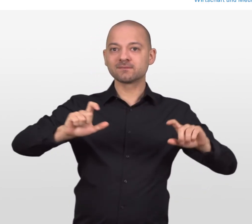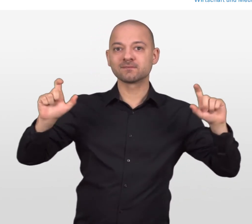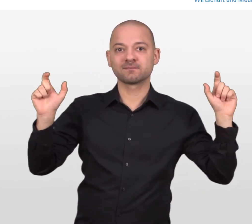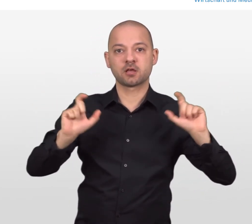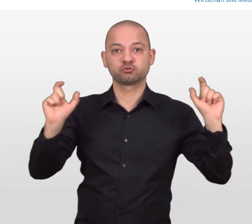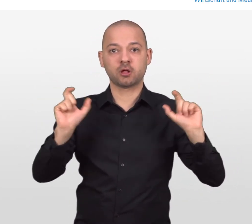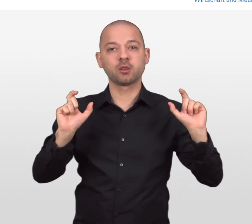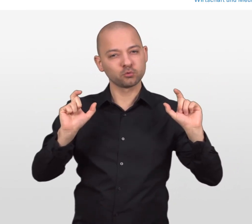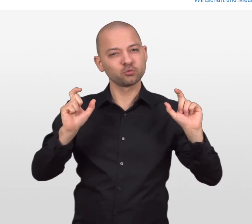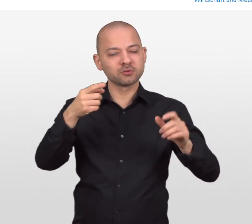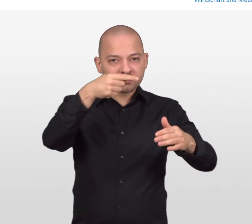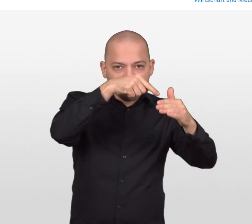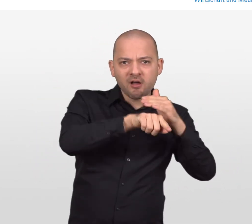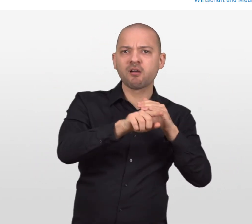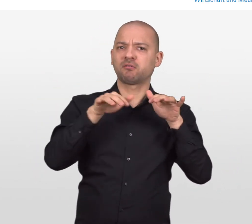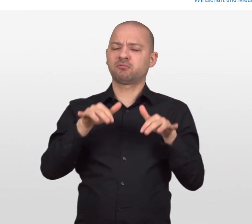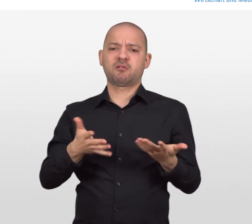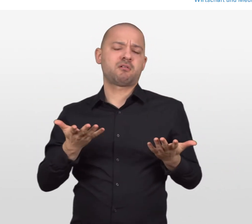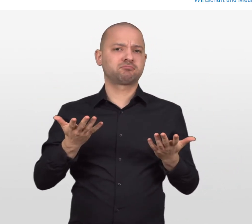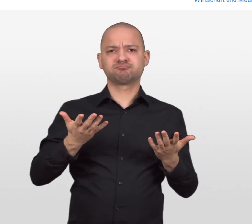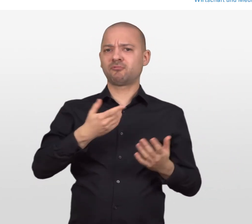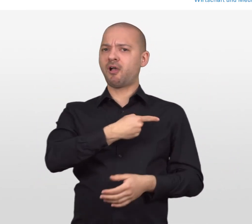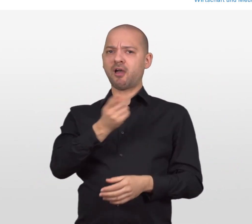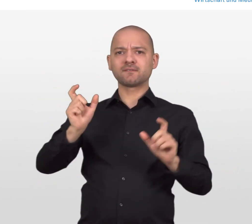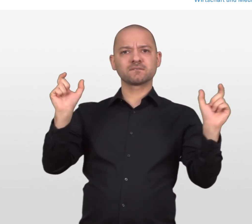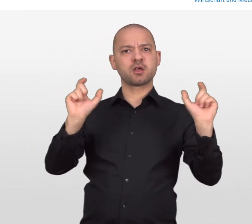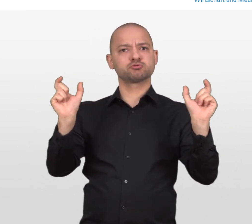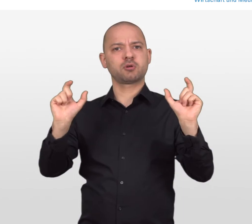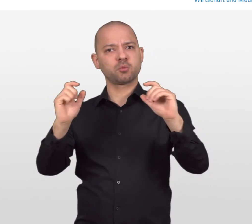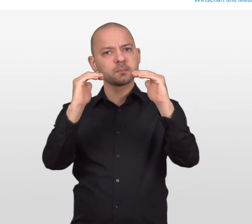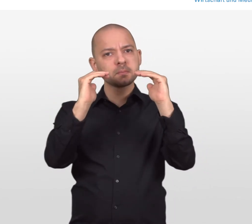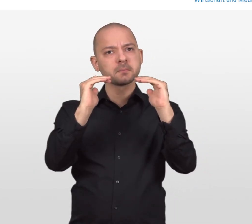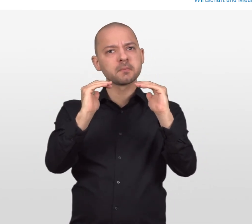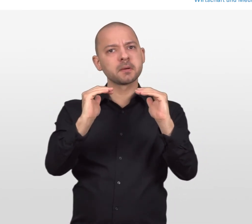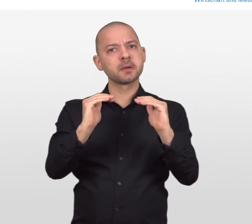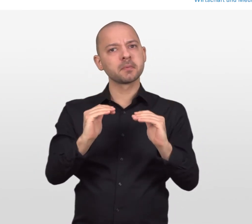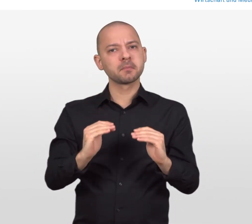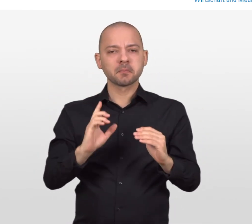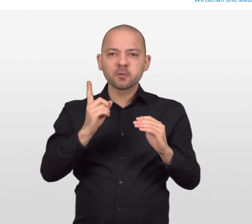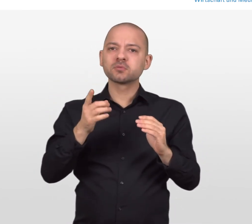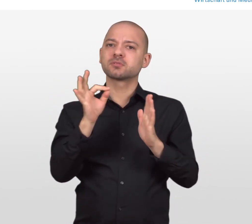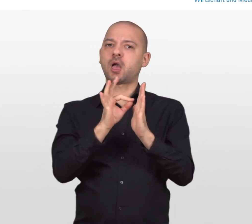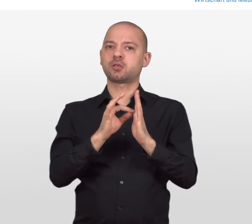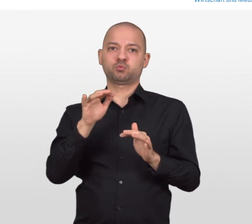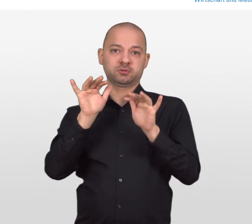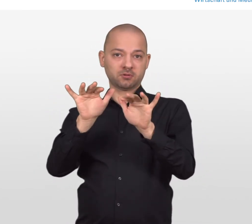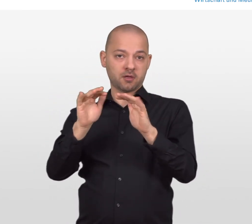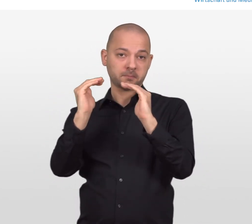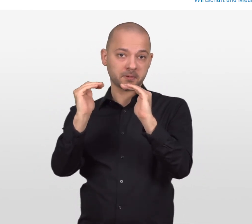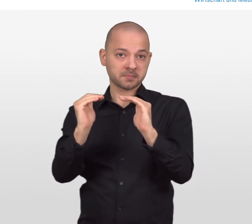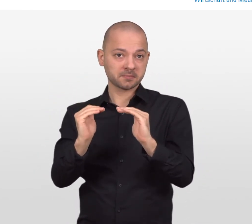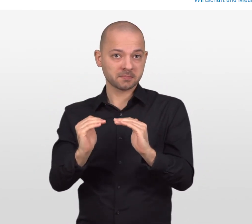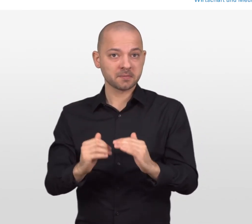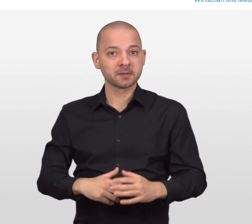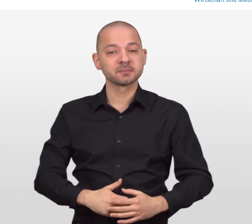in dem alle Veranstaltungen mit Datum aufgelistet sind.